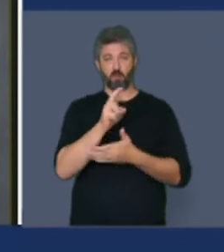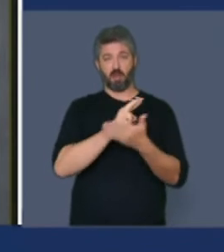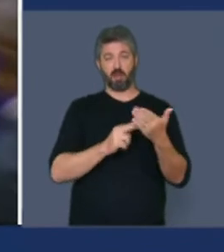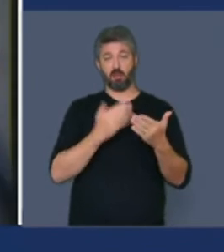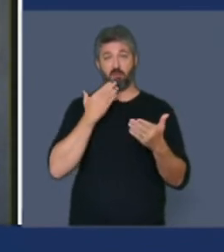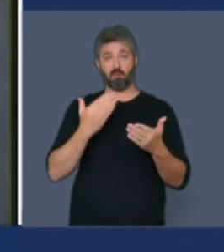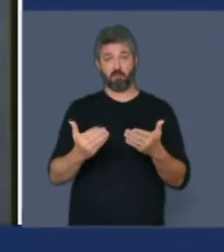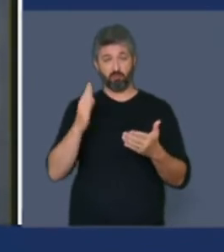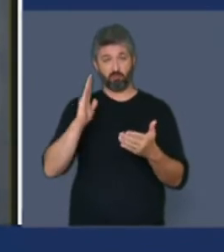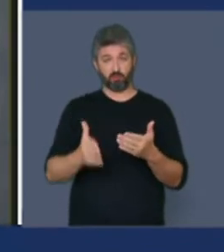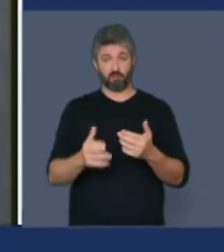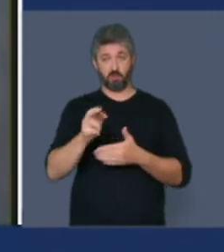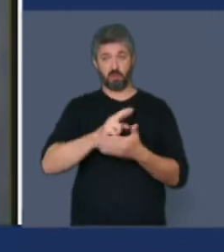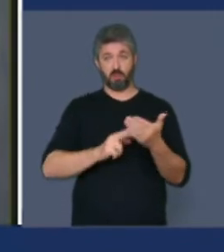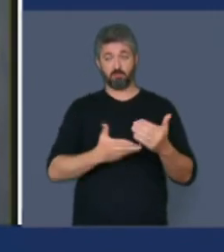DO RELATOR, NOSSO COLEGA DEPUTADO PEDRO WESTPHALEN,